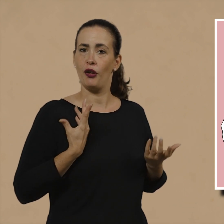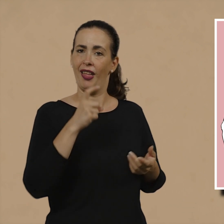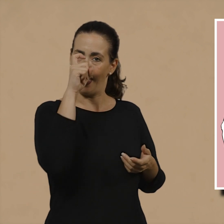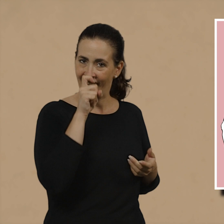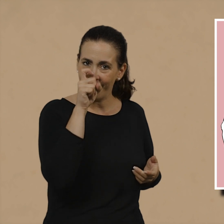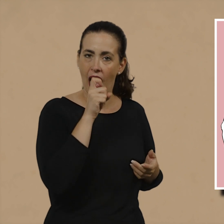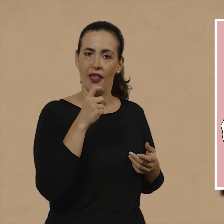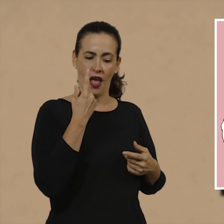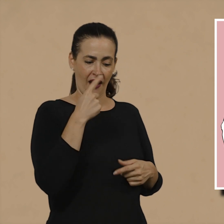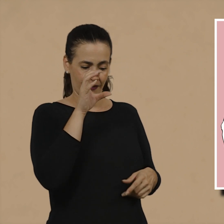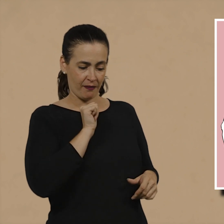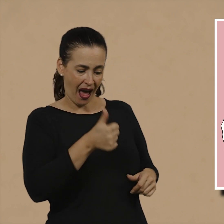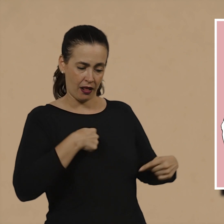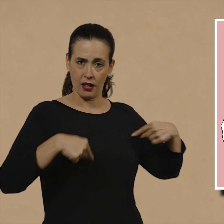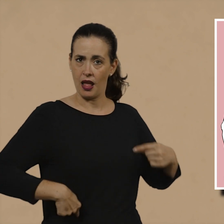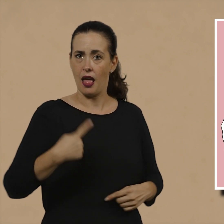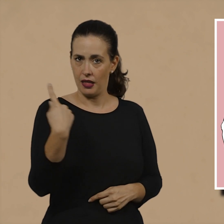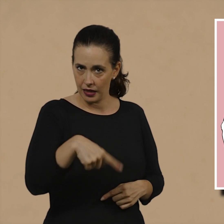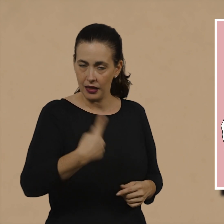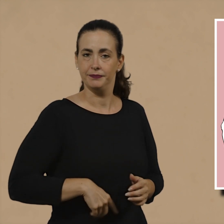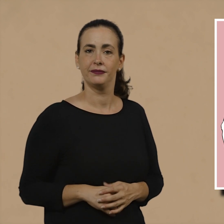amb edat i defectes.